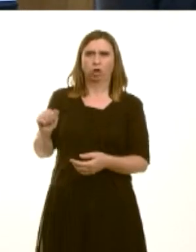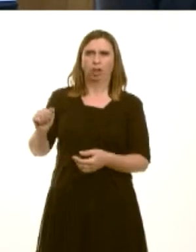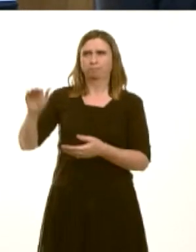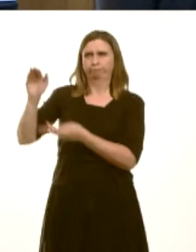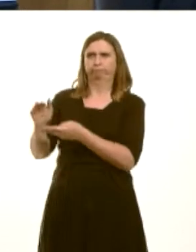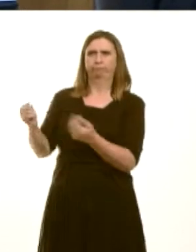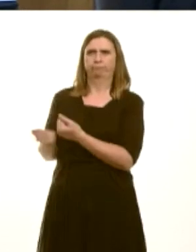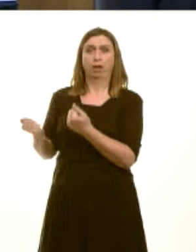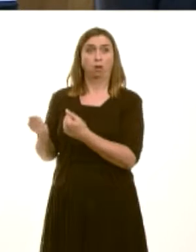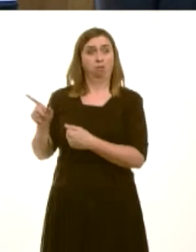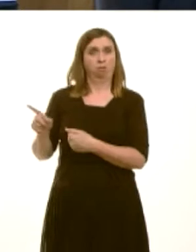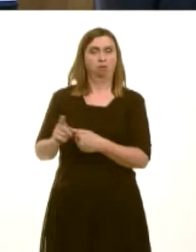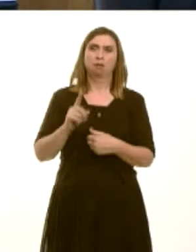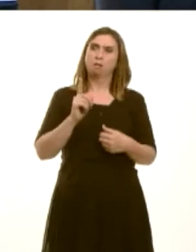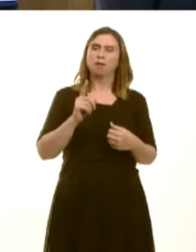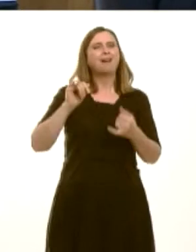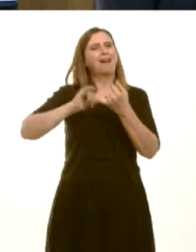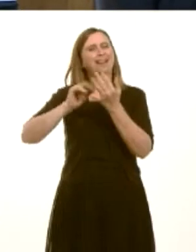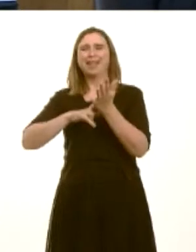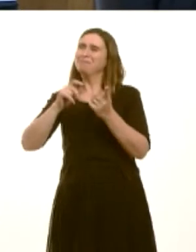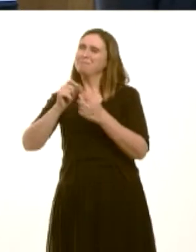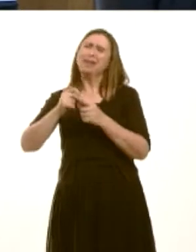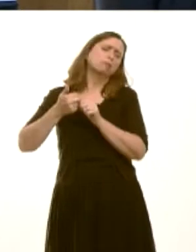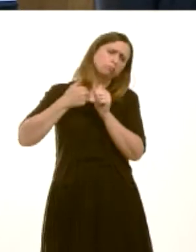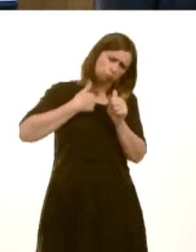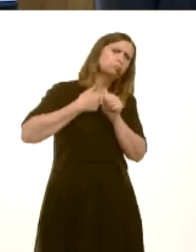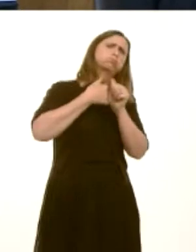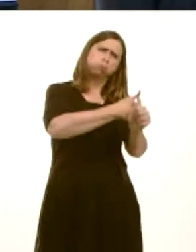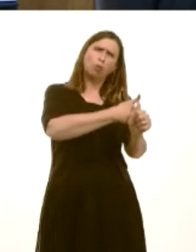ceiniog gennym nií. Nid ywín gweithio fel yna, achos yr unig ffordd y gall hynny ddigwydd